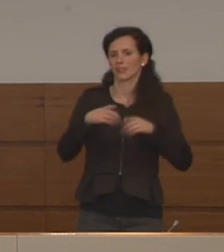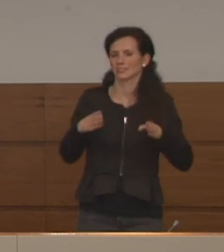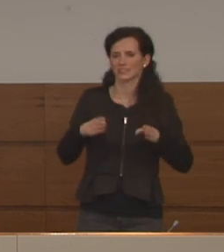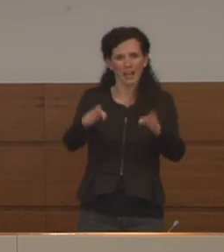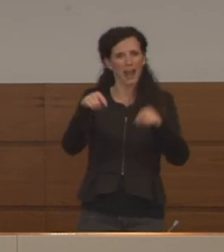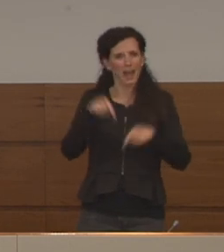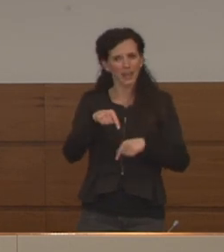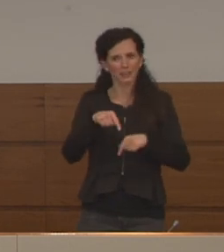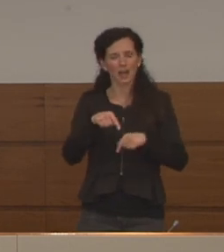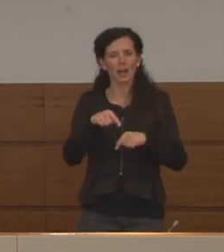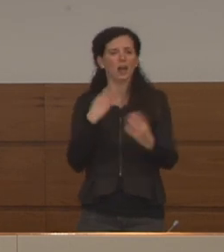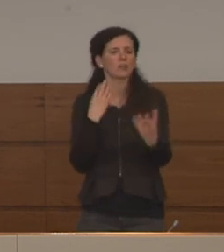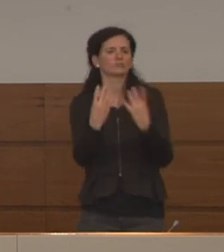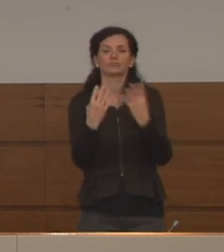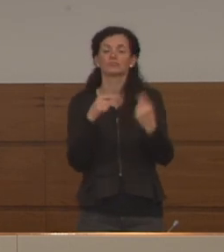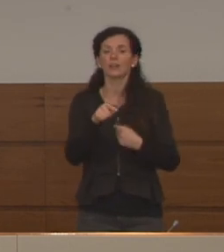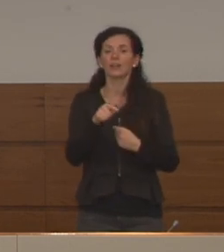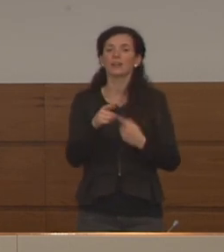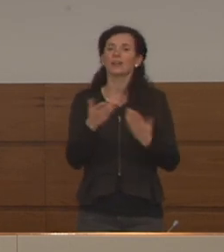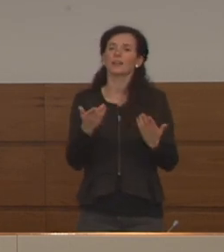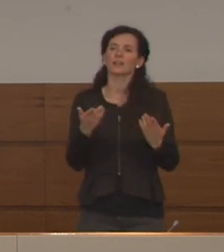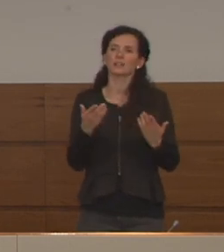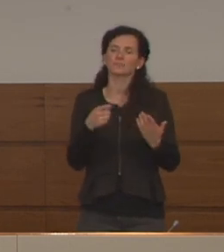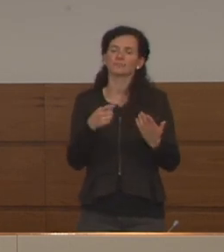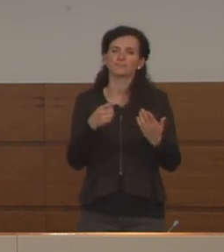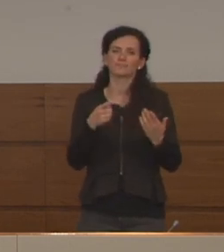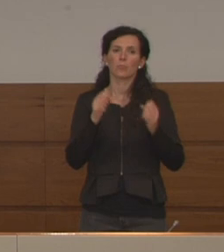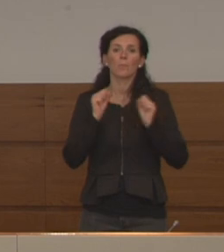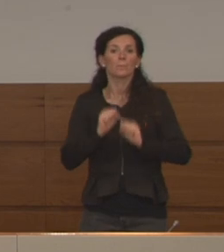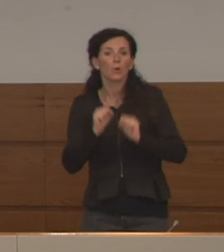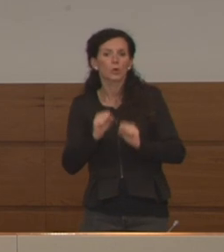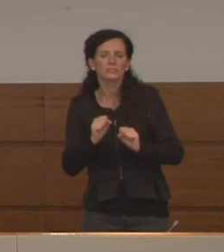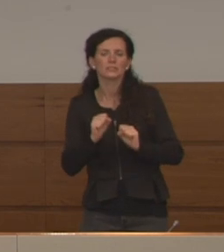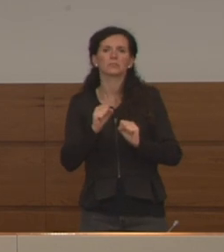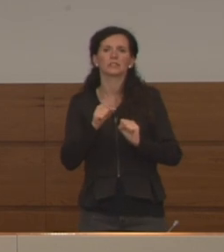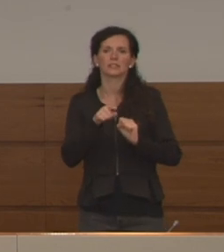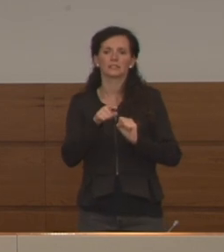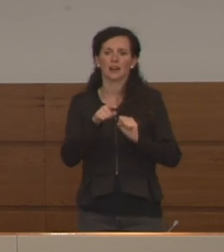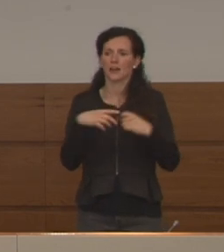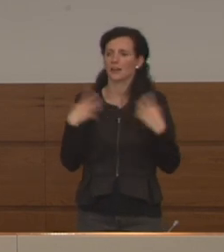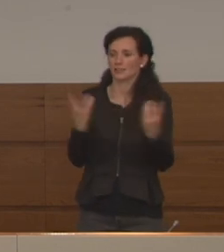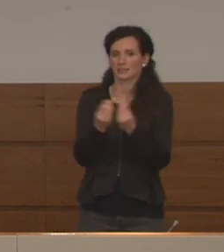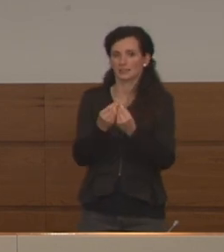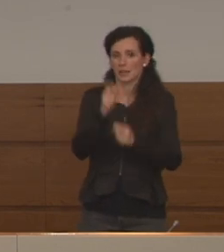opportunità di stare in un capannello di gente per più di dieci minuti un quarto d'ora.